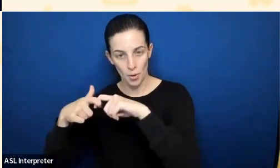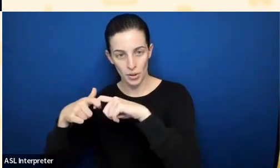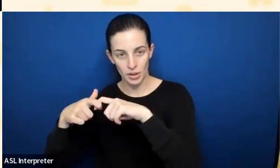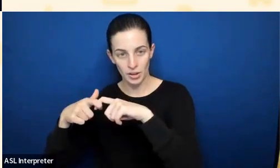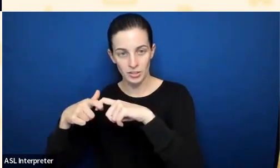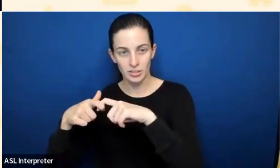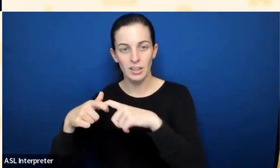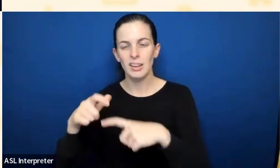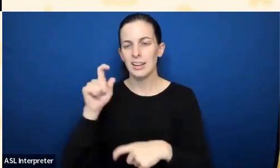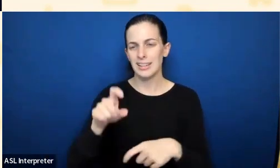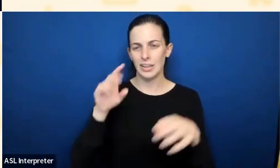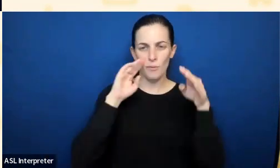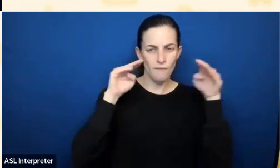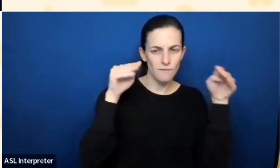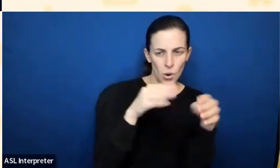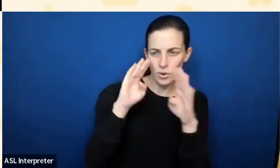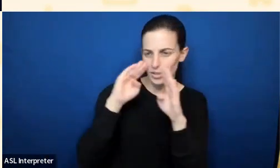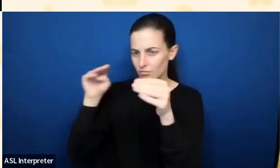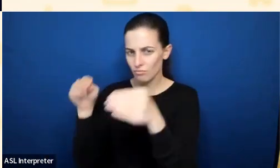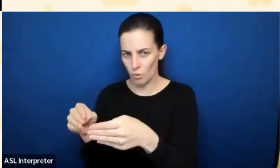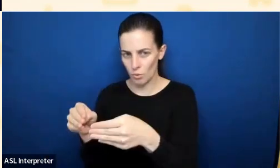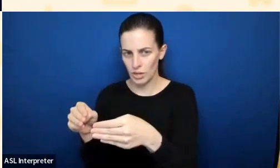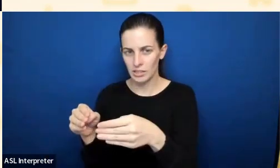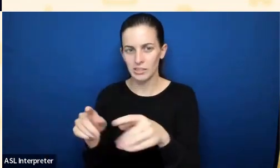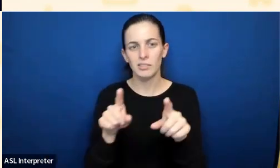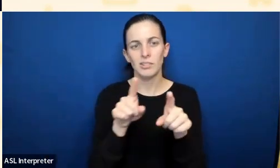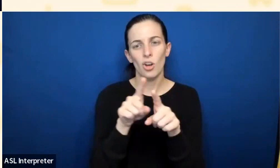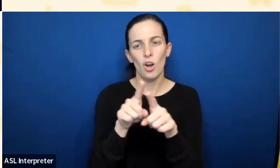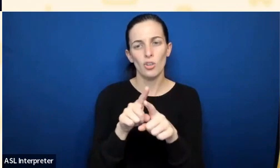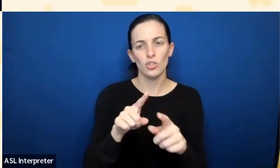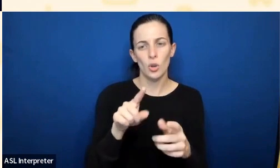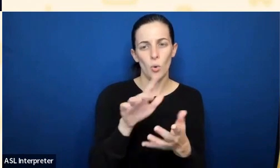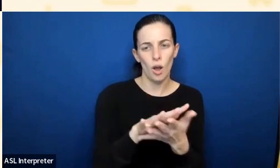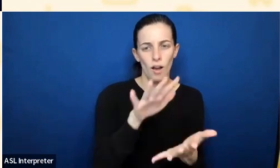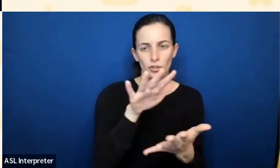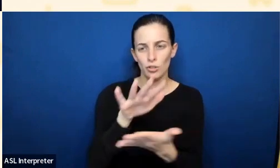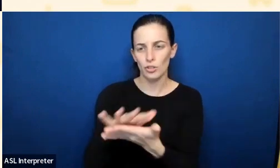Y luego usamos el atributo ARIA-pressed para apuntar.